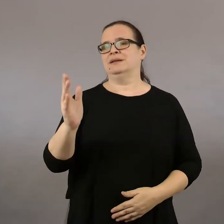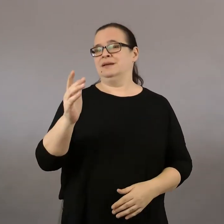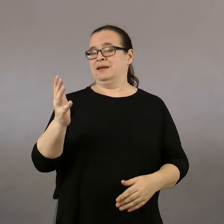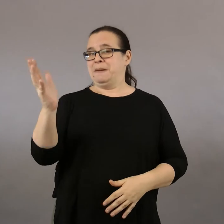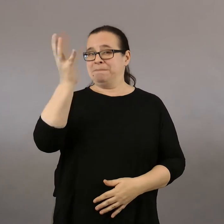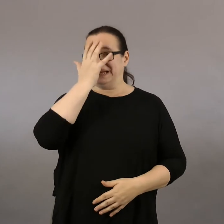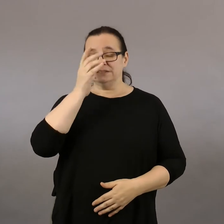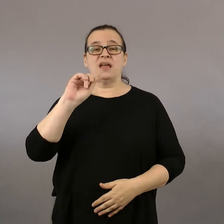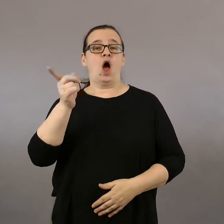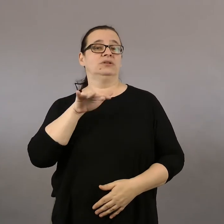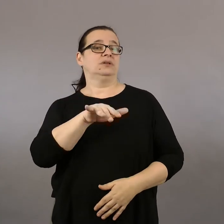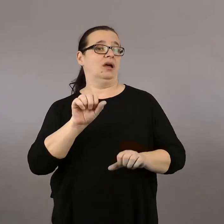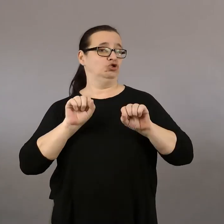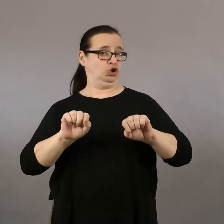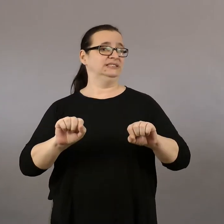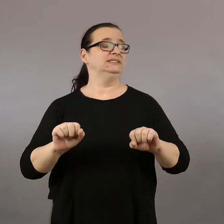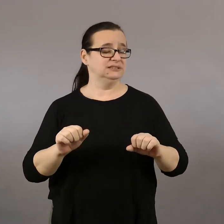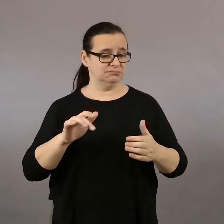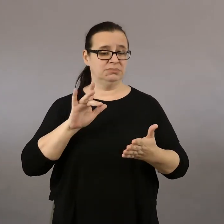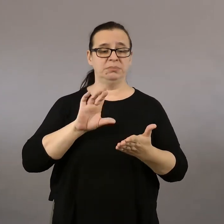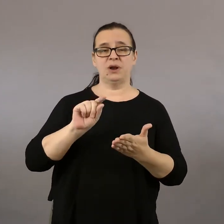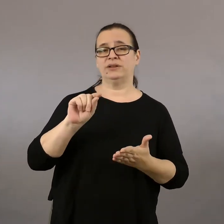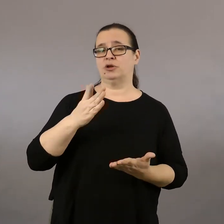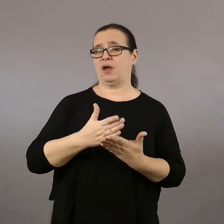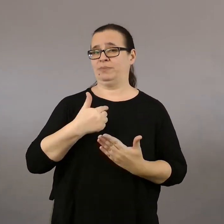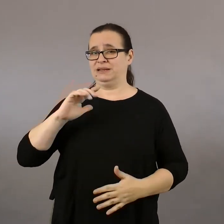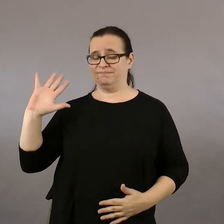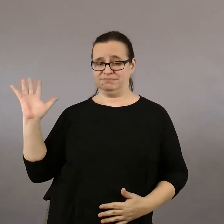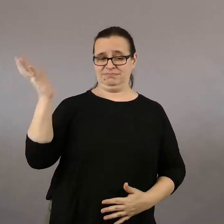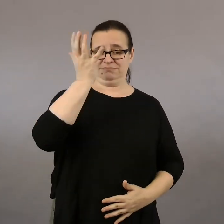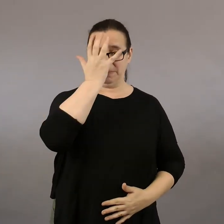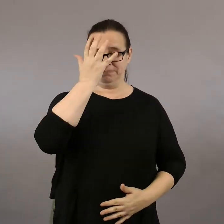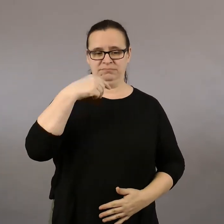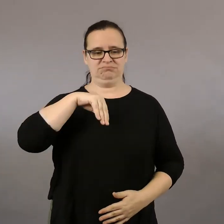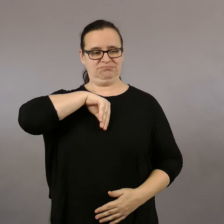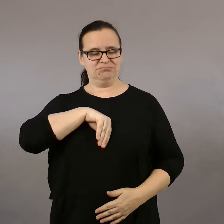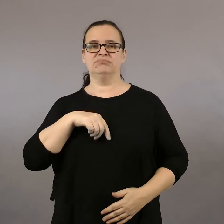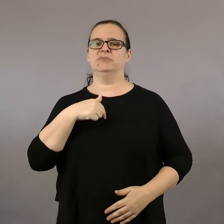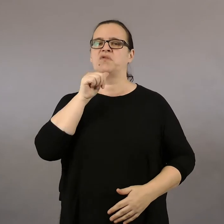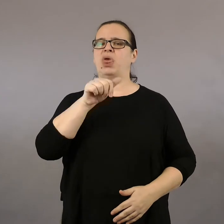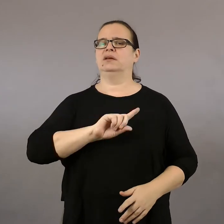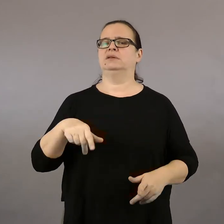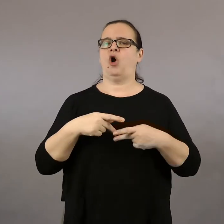Masken schützen uns auch So schützen wir unsere echten Gefühle